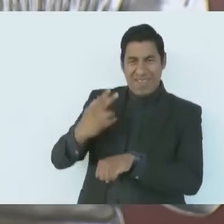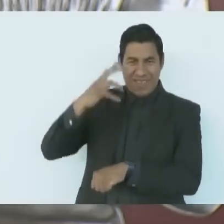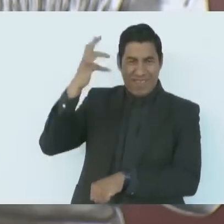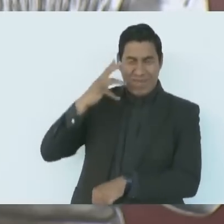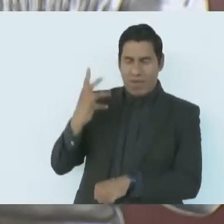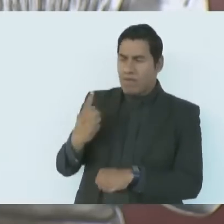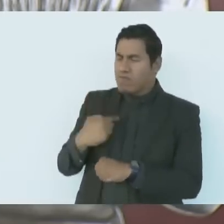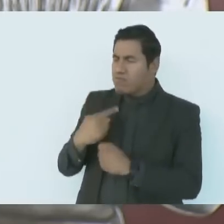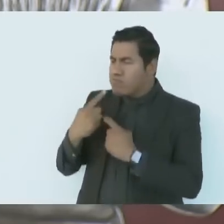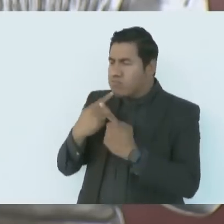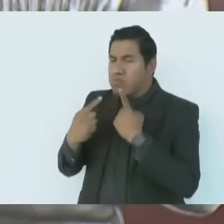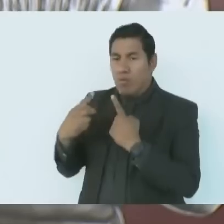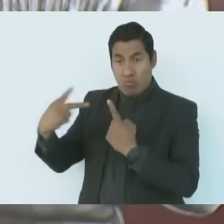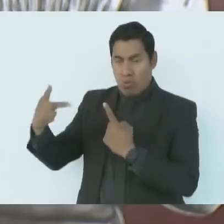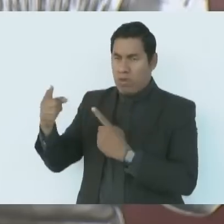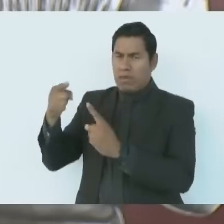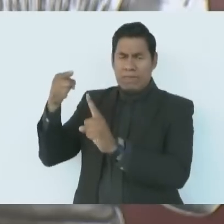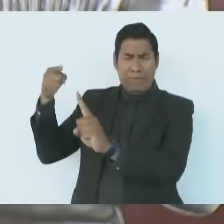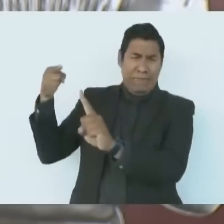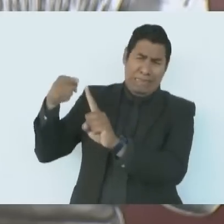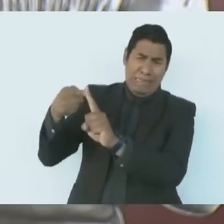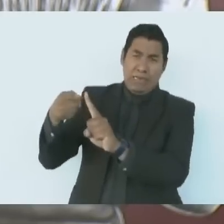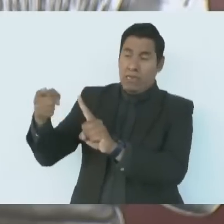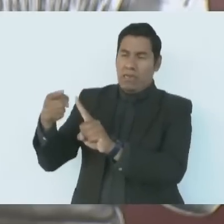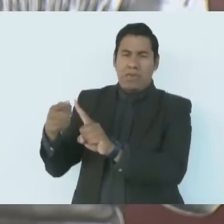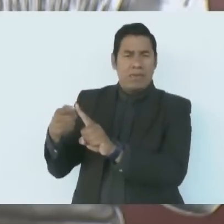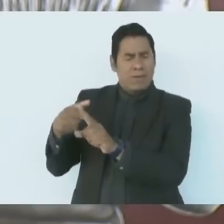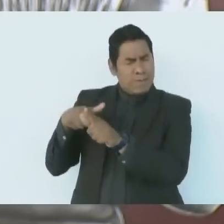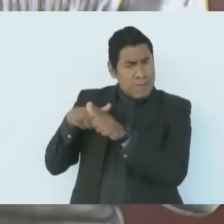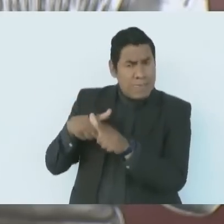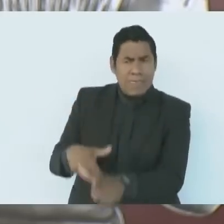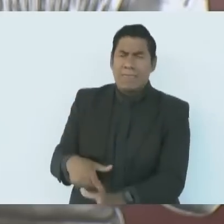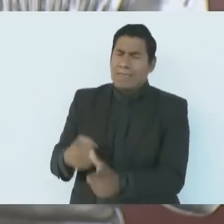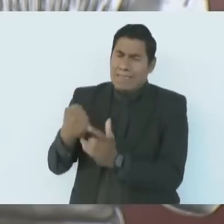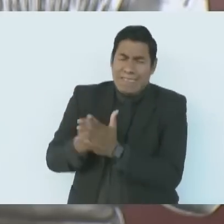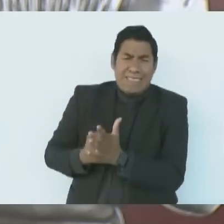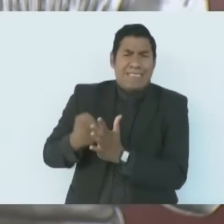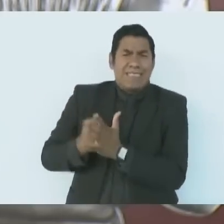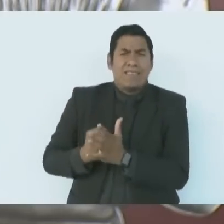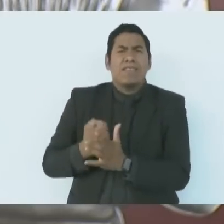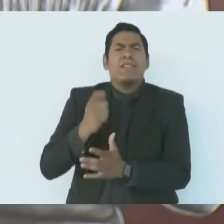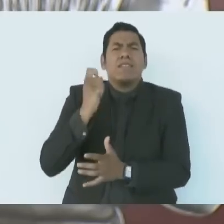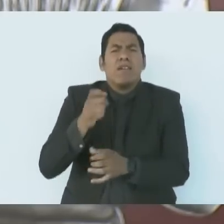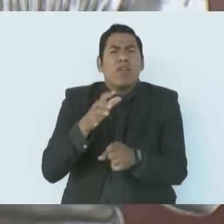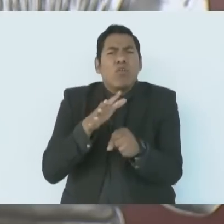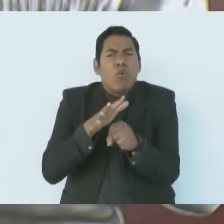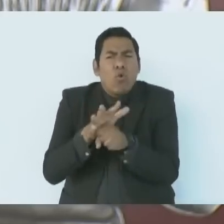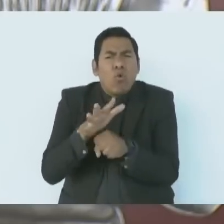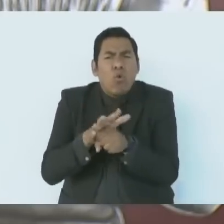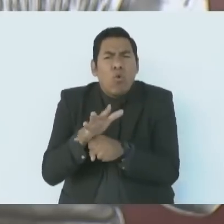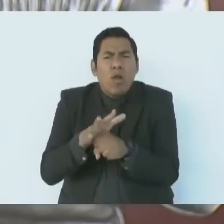es muy persistente muy trabajadora es que punta colonet se desarrolle